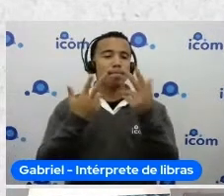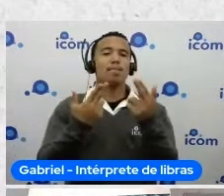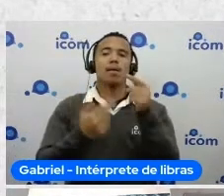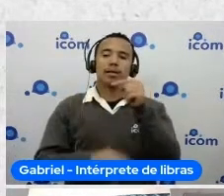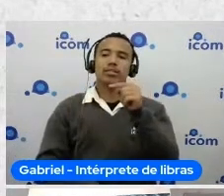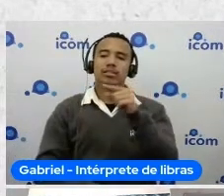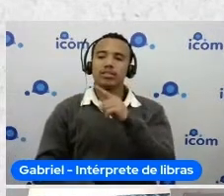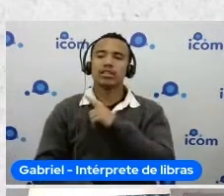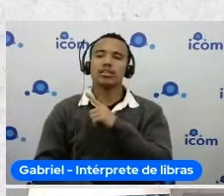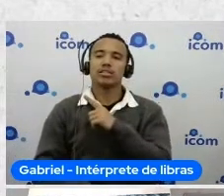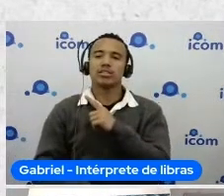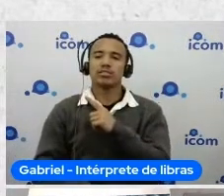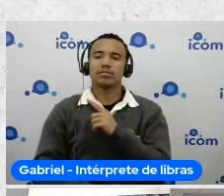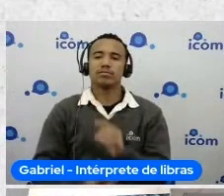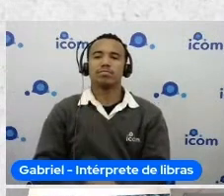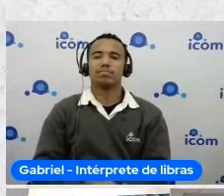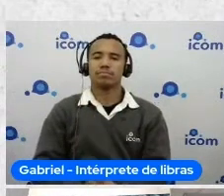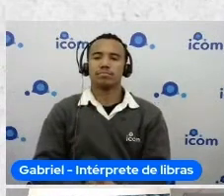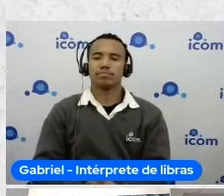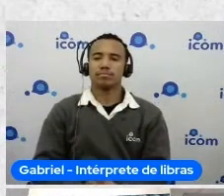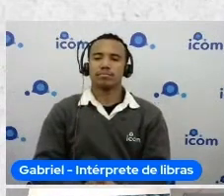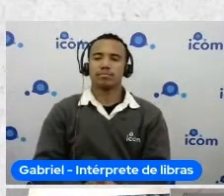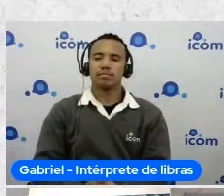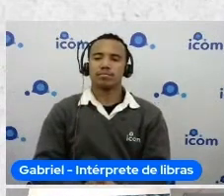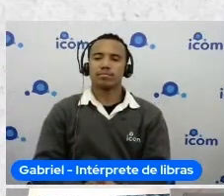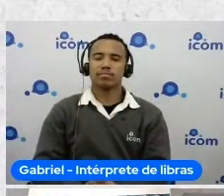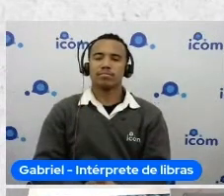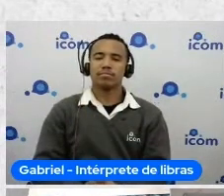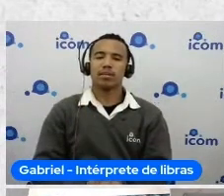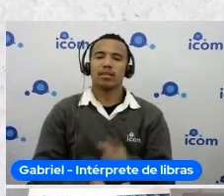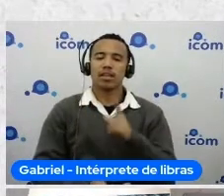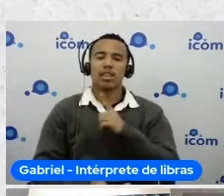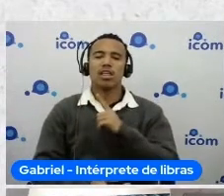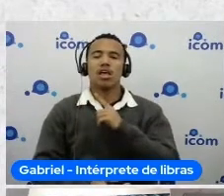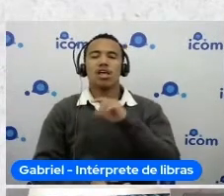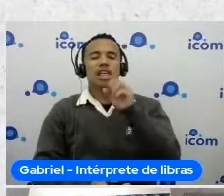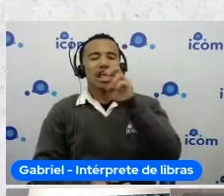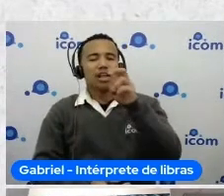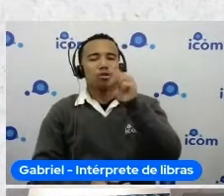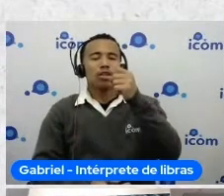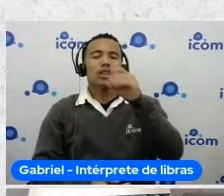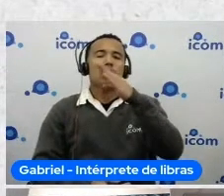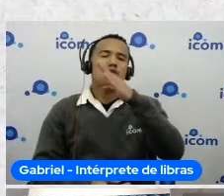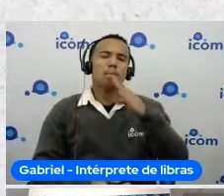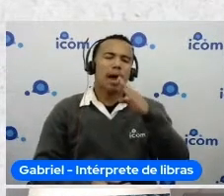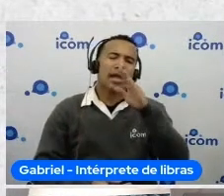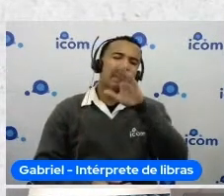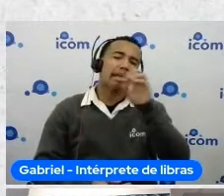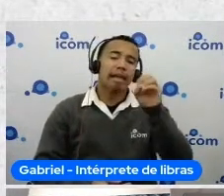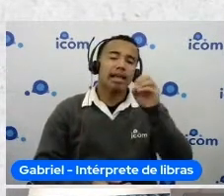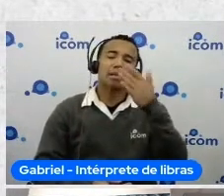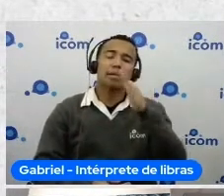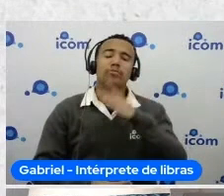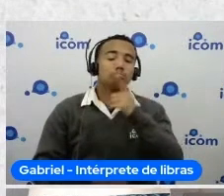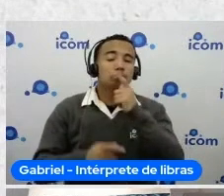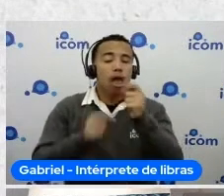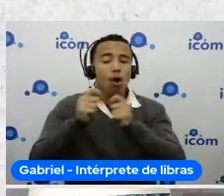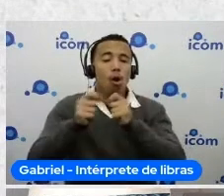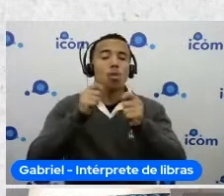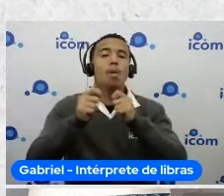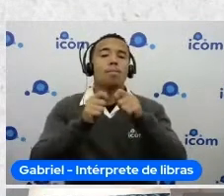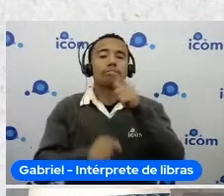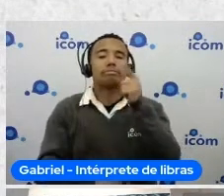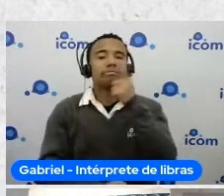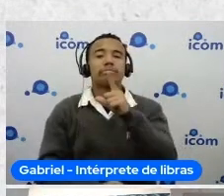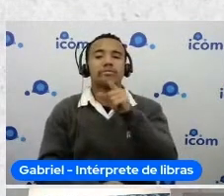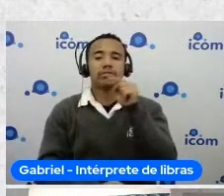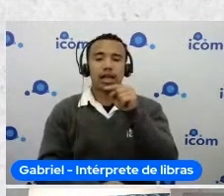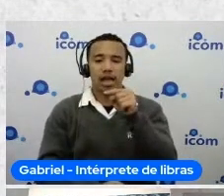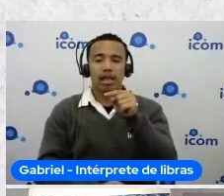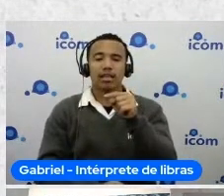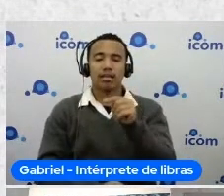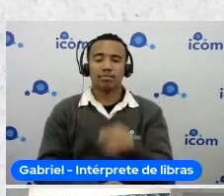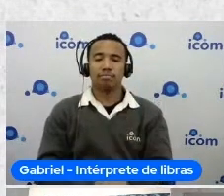232/500 nós temos uma economia de mais de 200 mil reais por rolamento, esses são ganhos